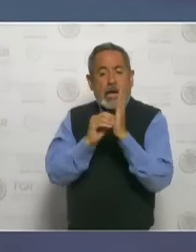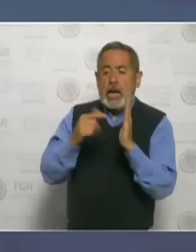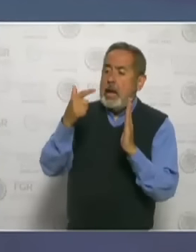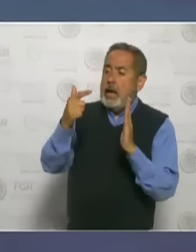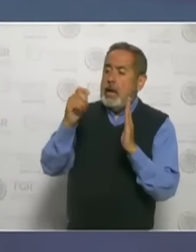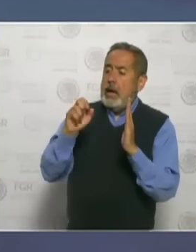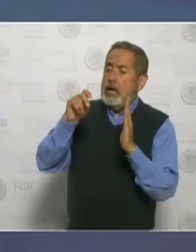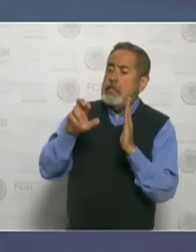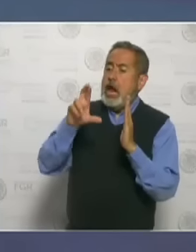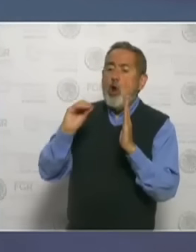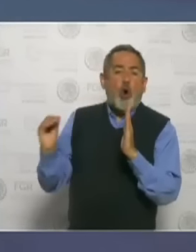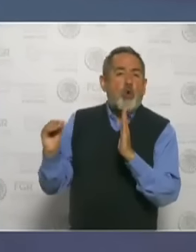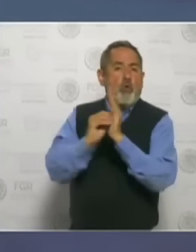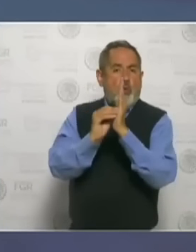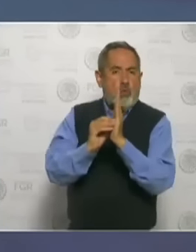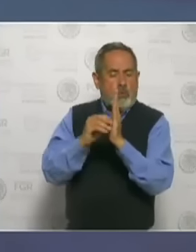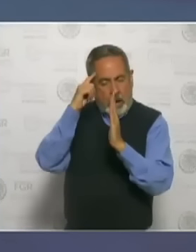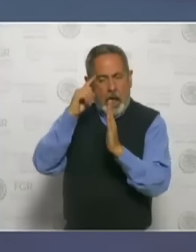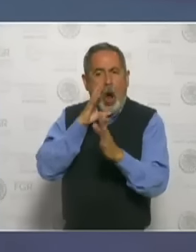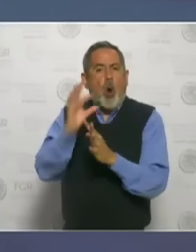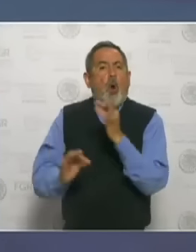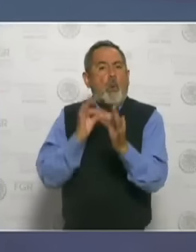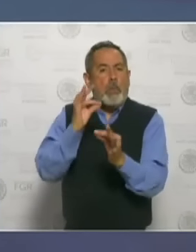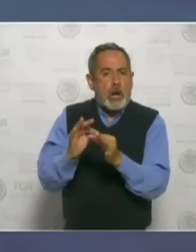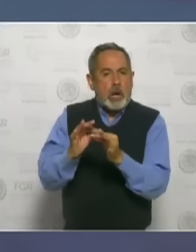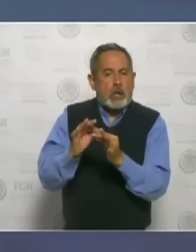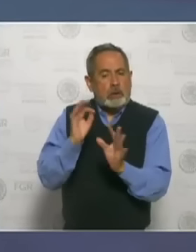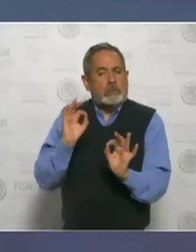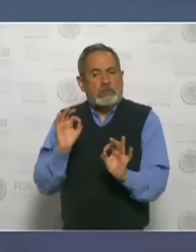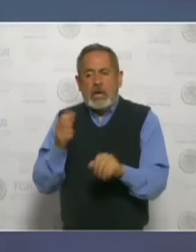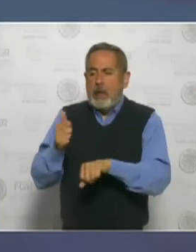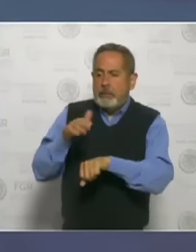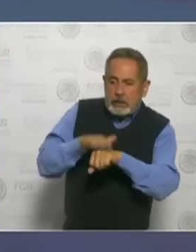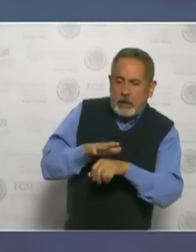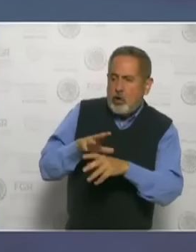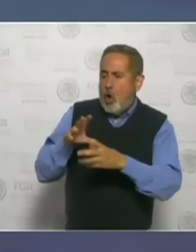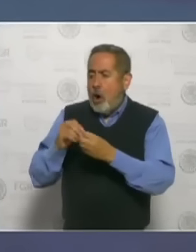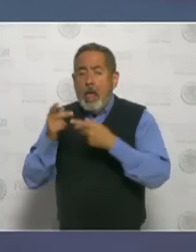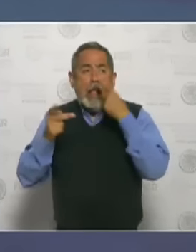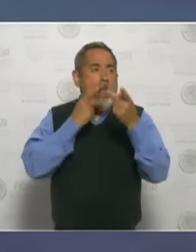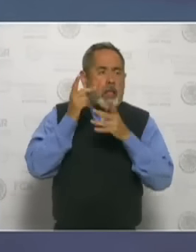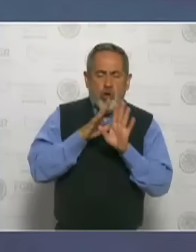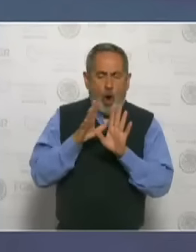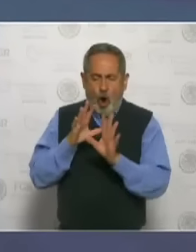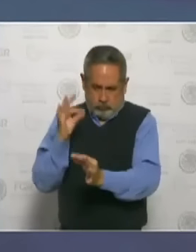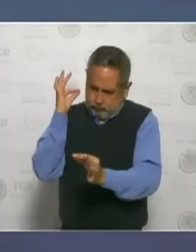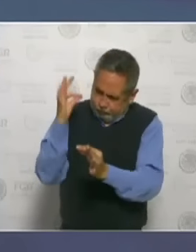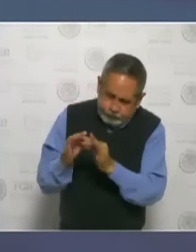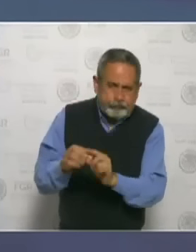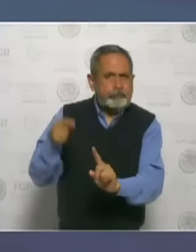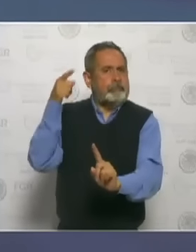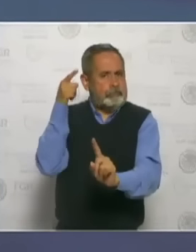cumplimiento de un requisito administrativo o discursivo para erigirse como un factor